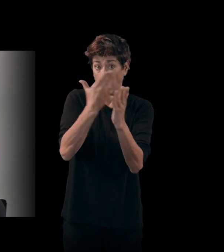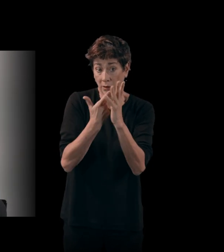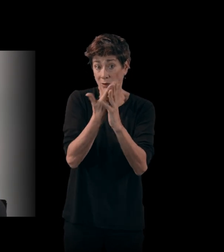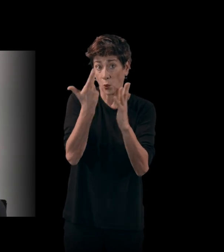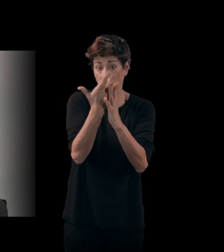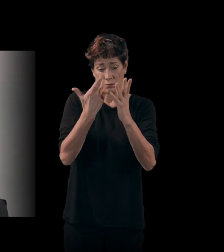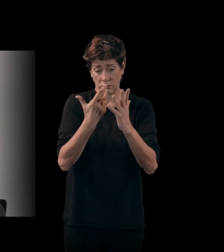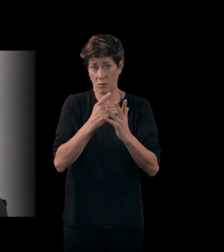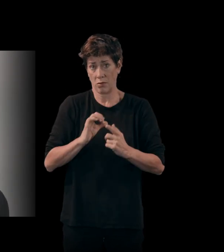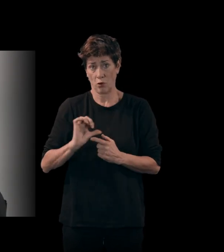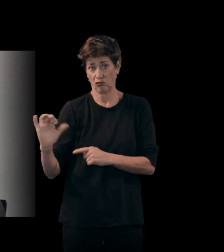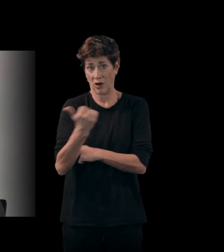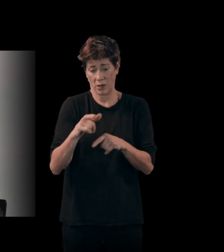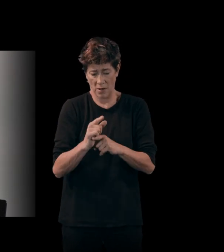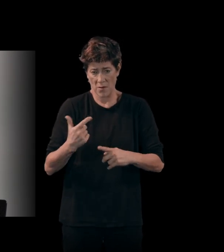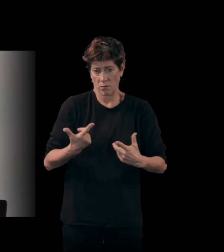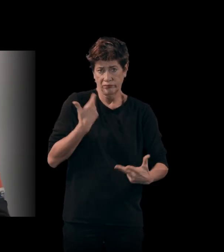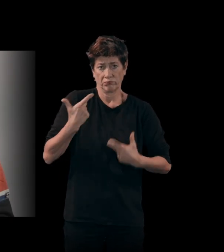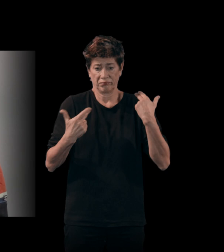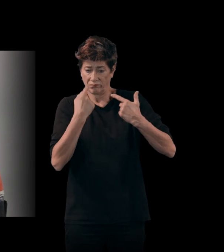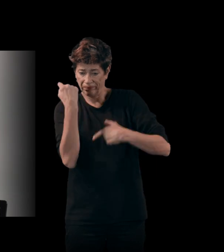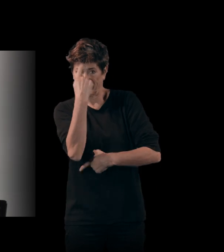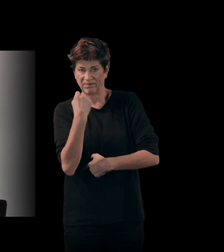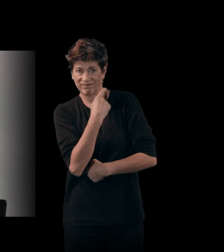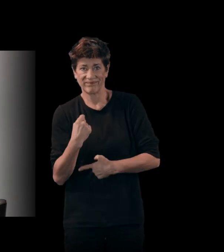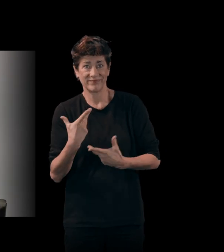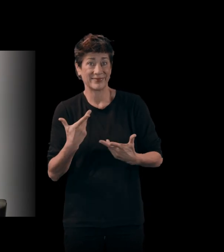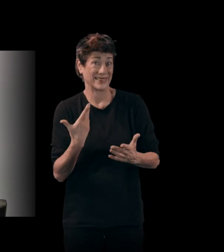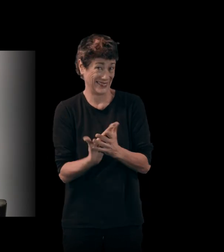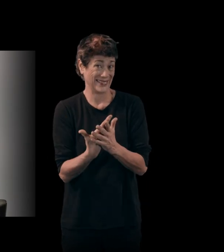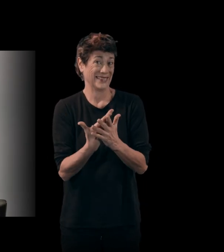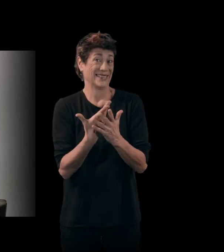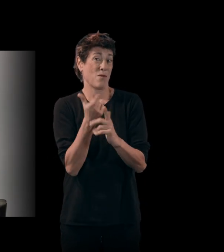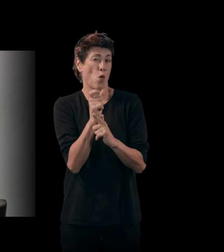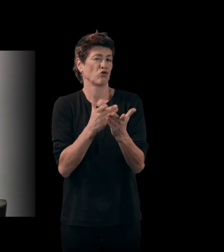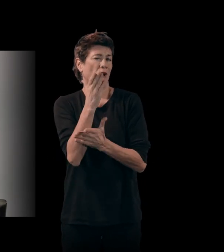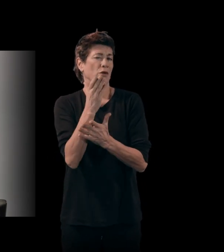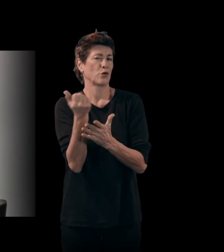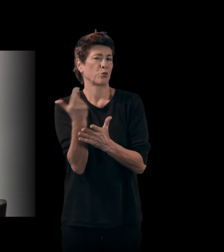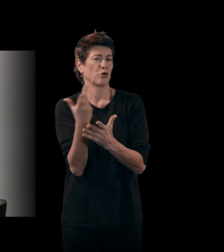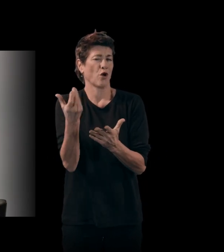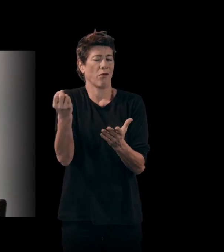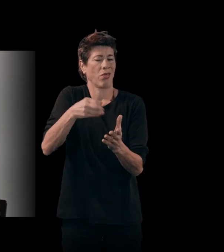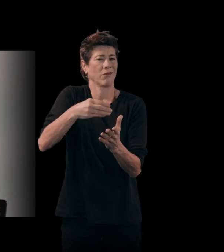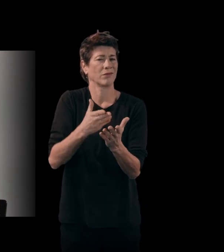Il y avait ces deux dimensions, tailler, couper, avec une ambiguïté